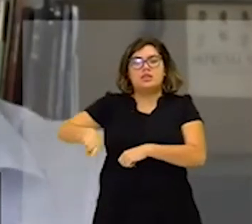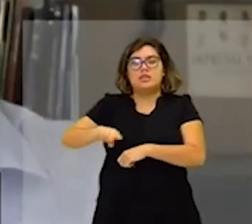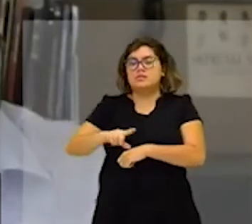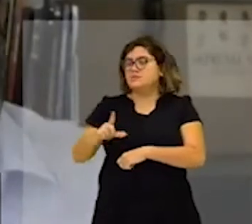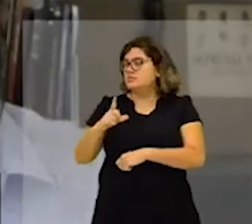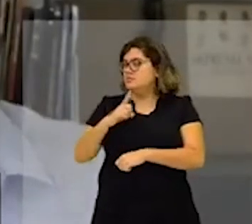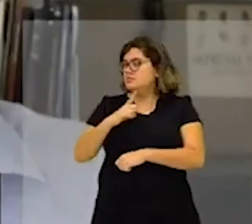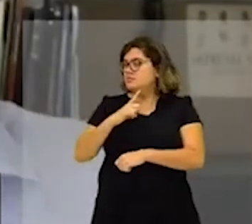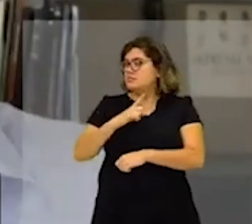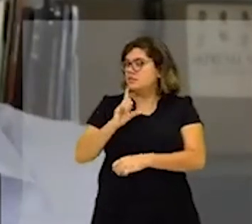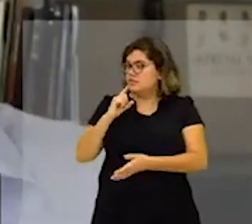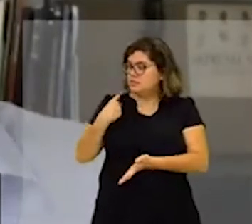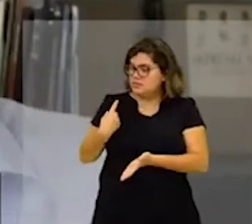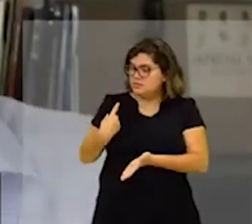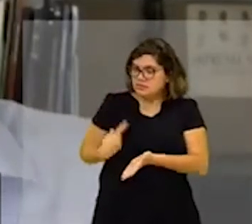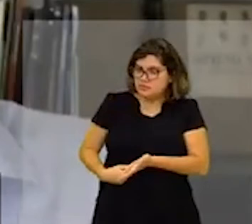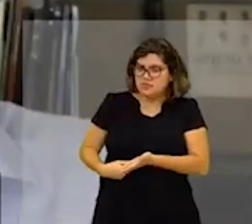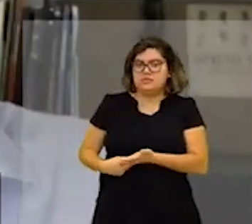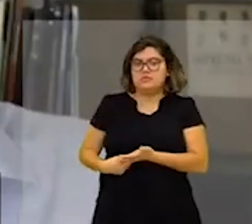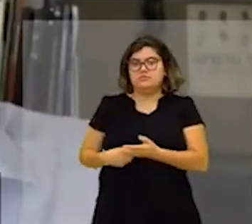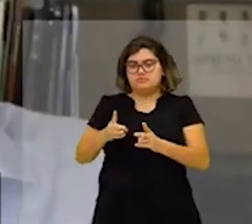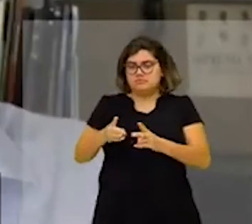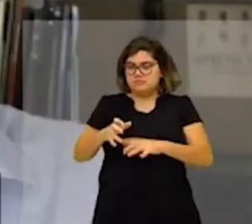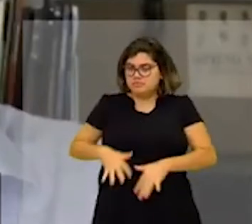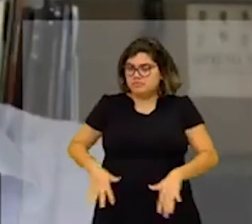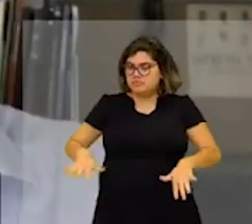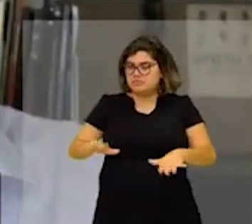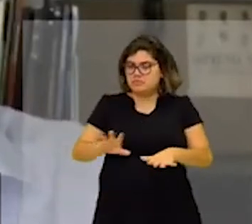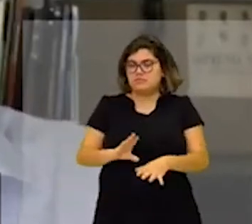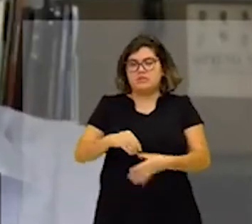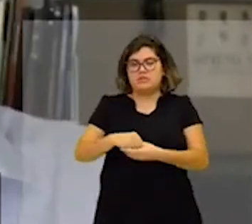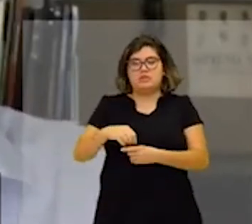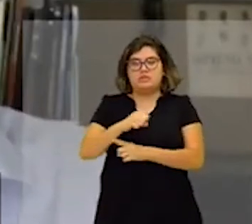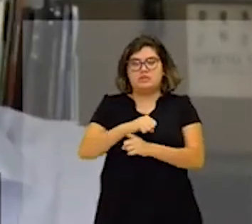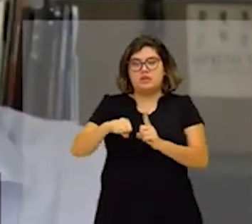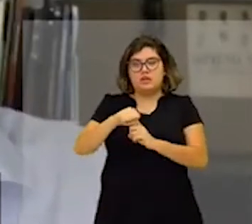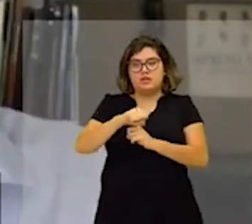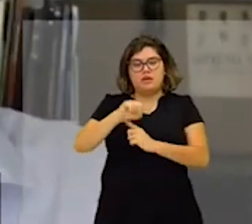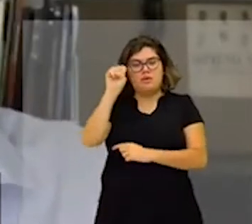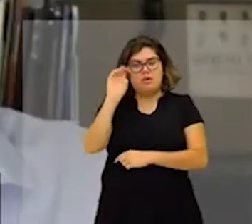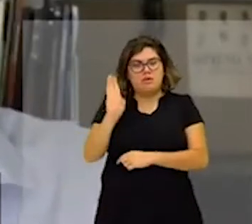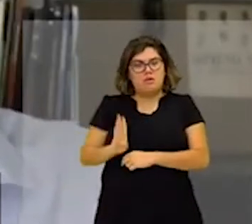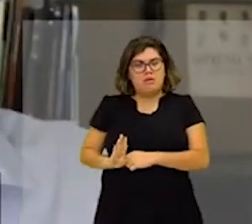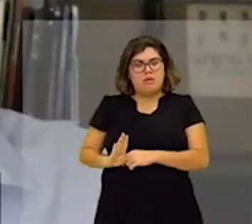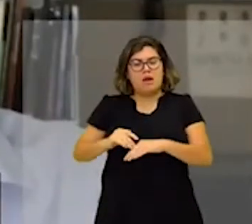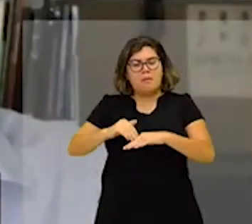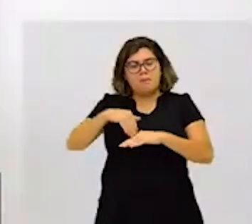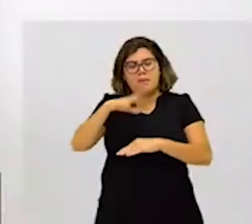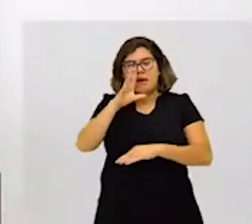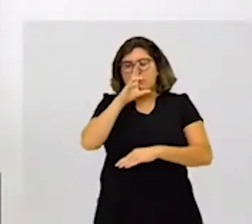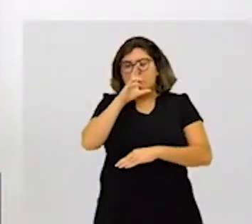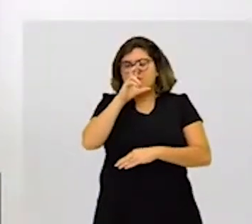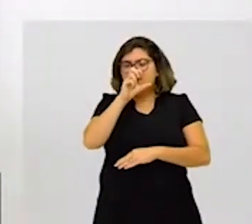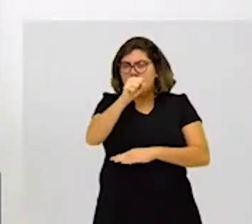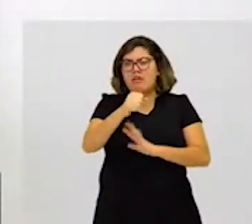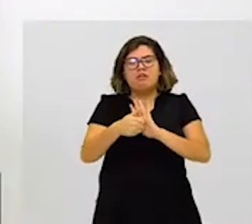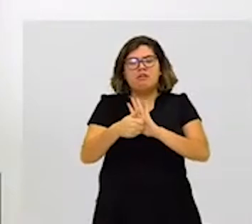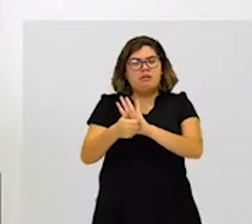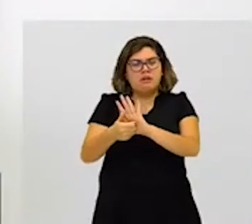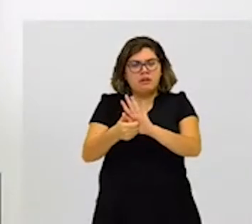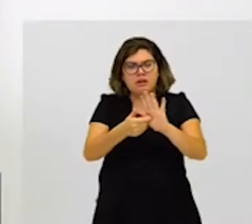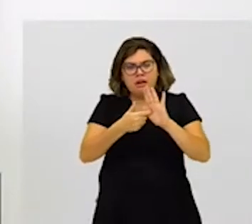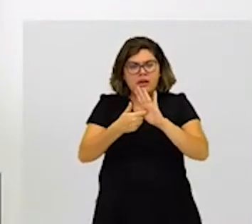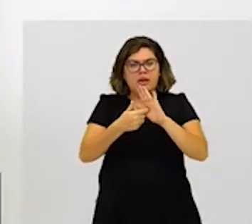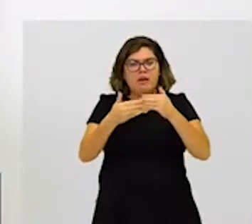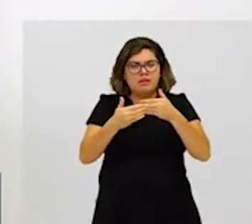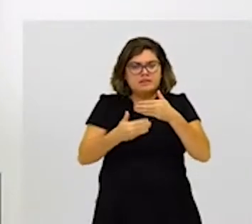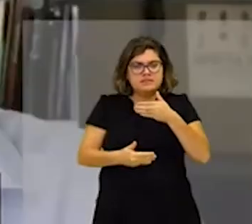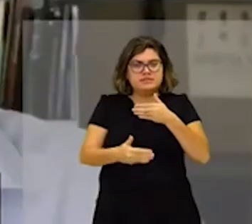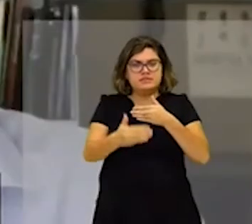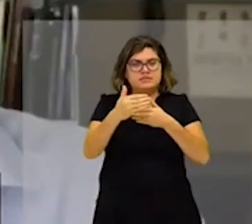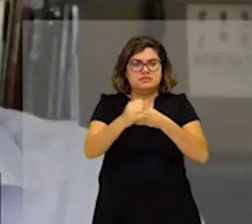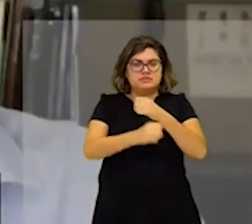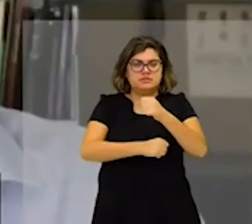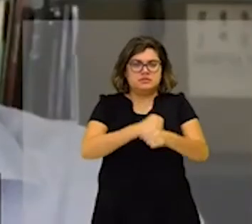alcançava no espaço cidade brasileira de maneira mais forte mais Evidente a partir dos anos 2000 né